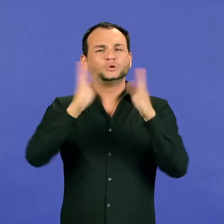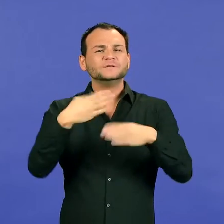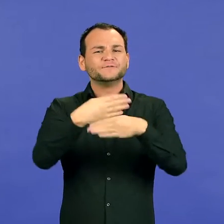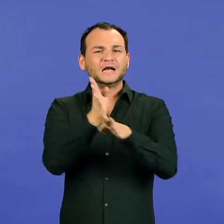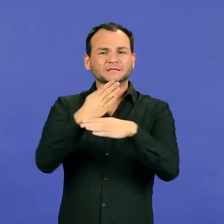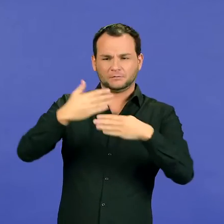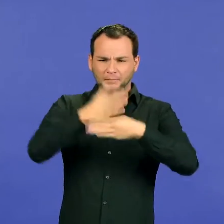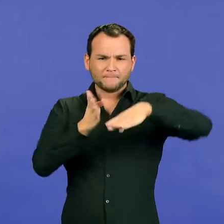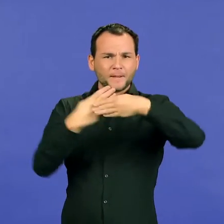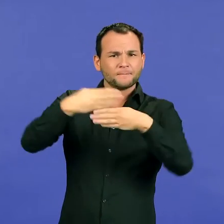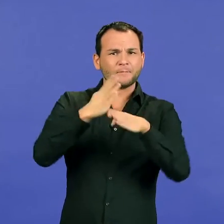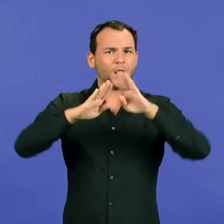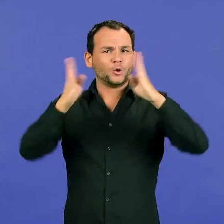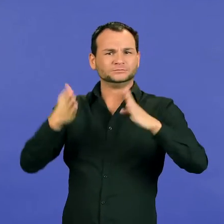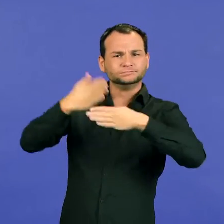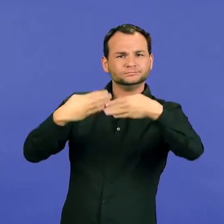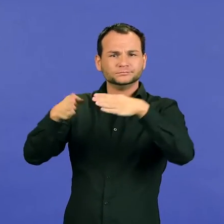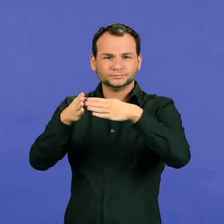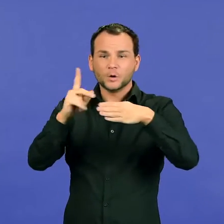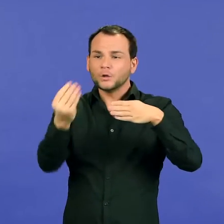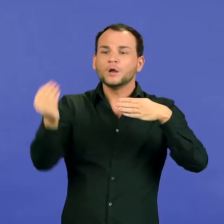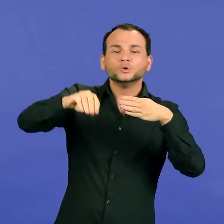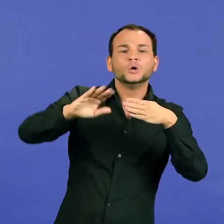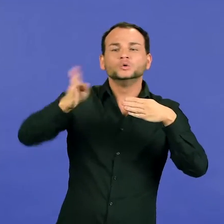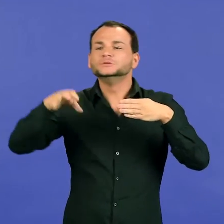Es wird ein Fertighaus hinzukommen und Hütten, die die Situation